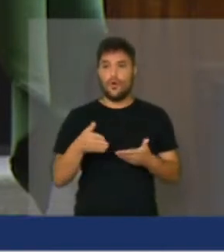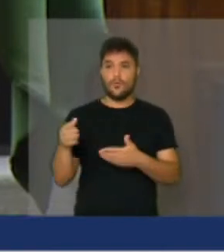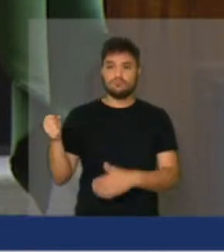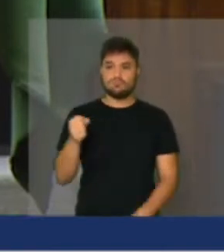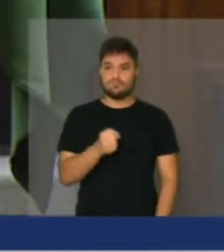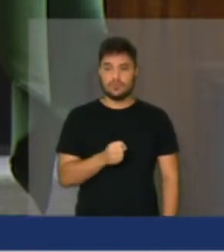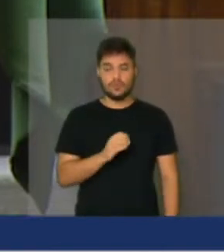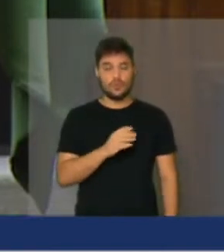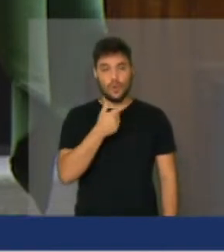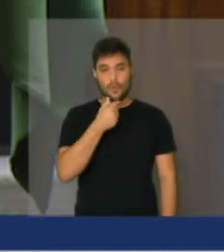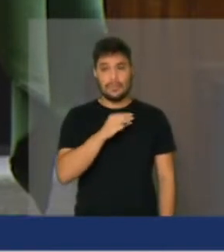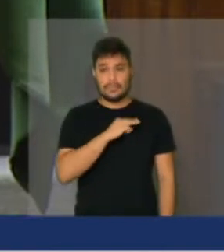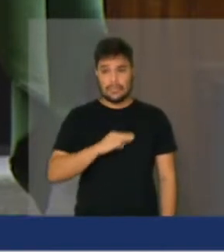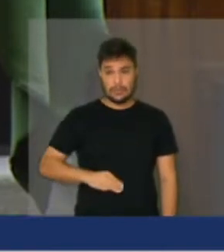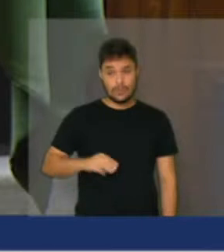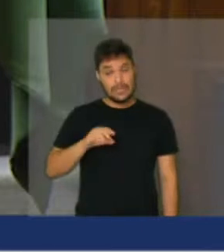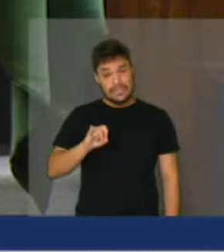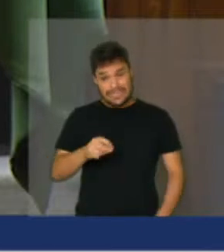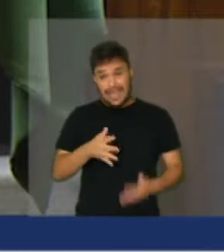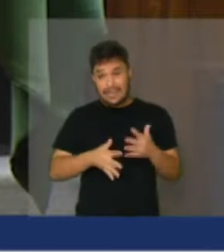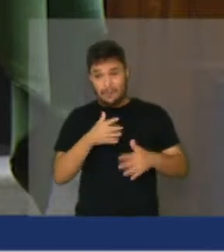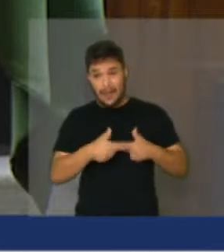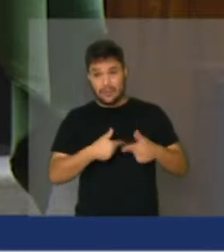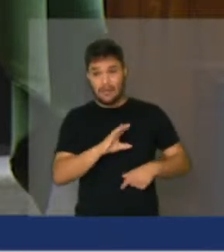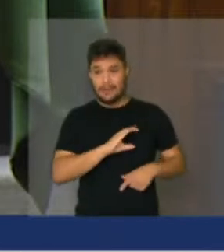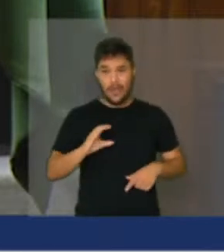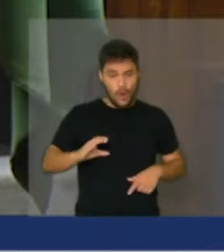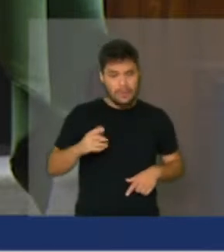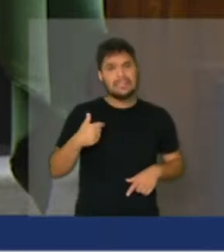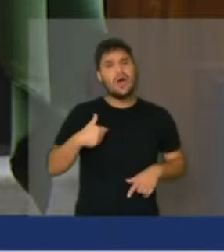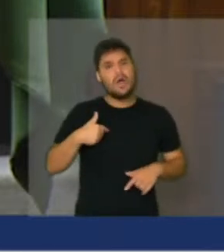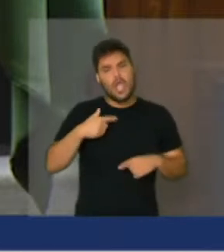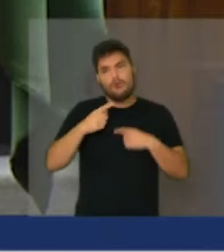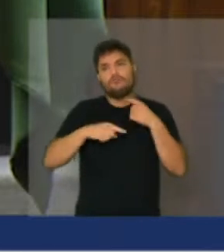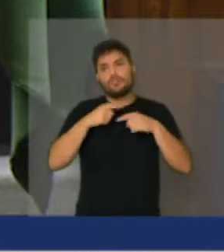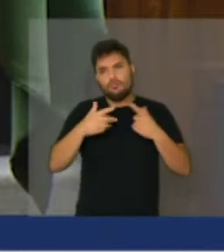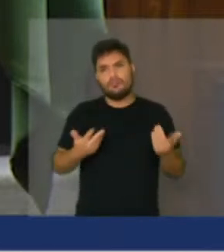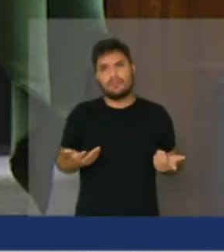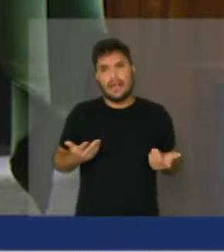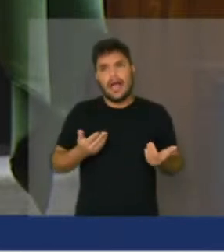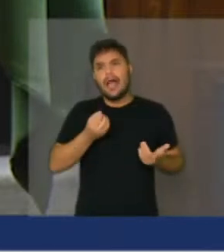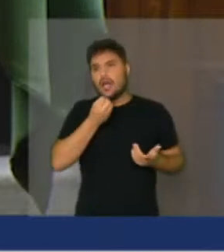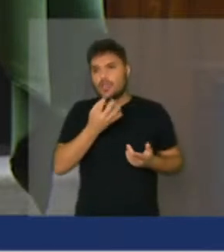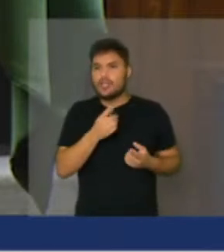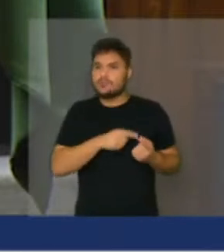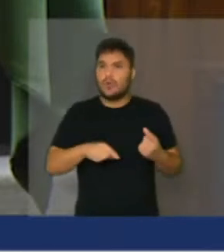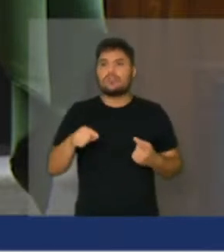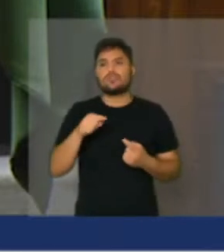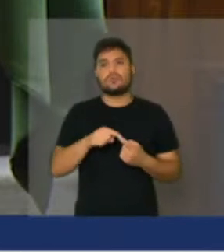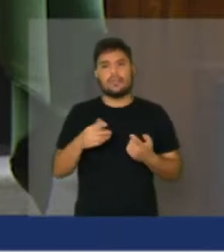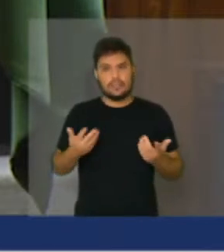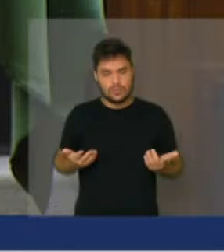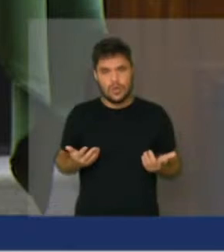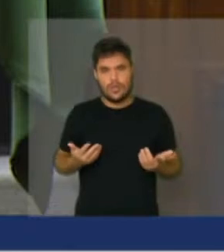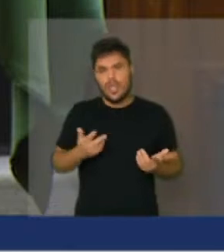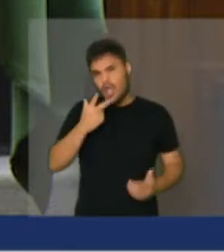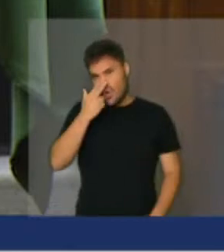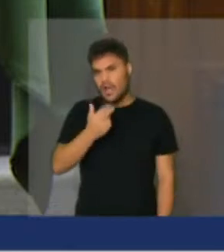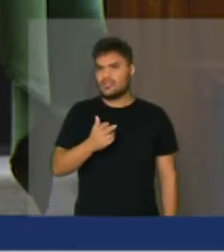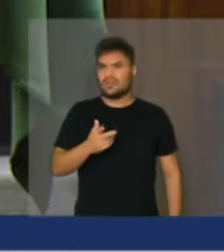MINISTRO QUE SE ISTO ACONTECER, DAS BOAS INTENÇÕ ES, NÃO É POSSÍVEL... QUE NO MOMENTO DA REALIDADE, NA VIDA DO NOSSO POVO... NÓS ESTEJAMOS DIANTE DESTA